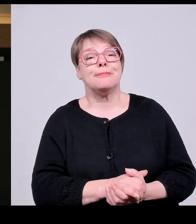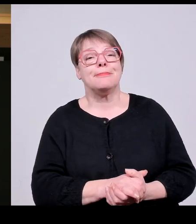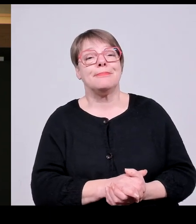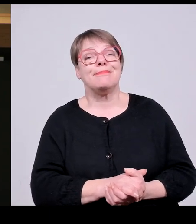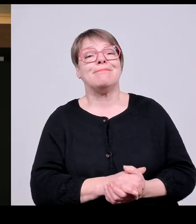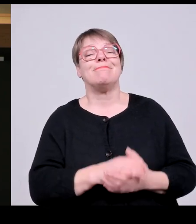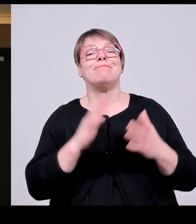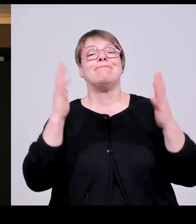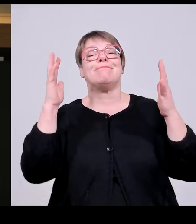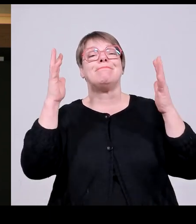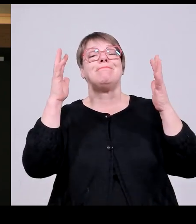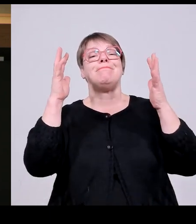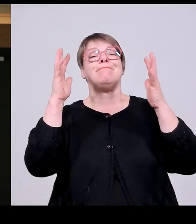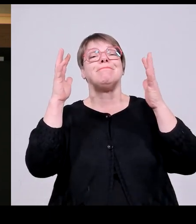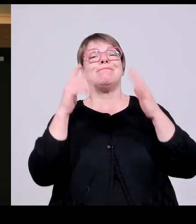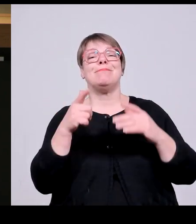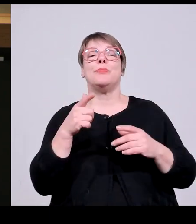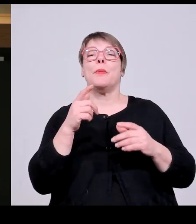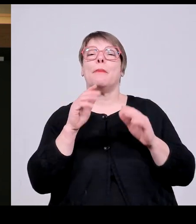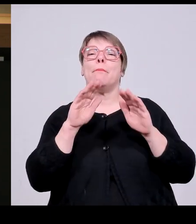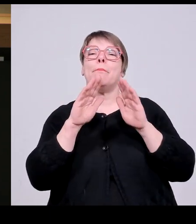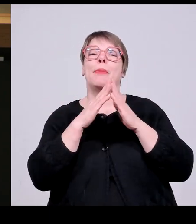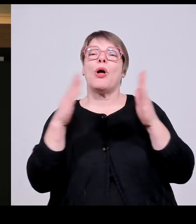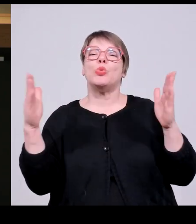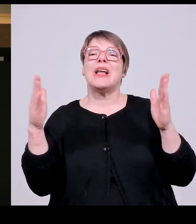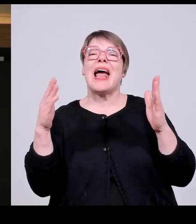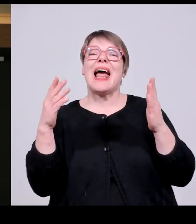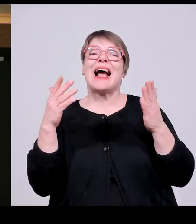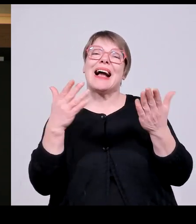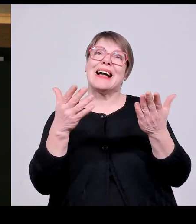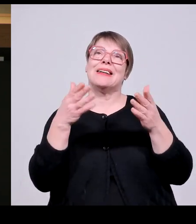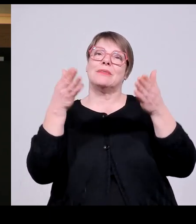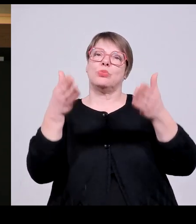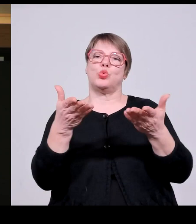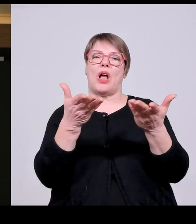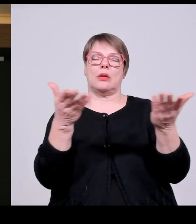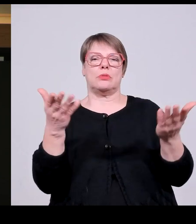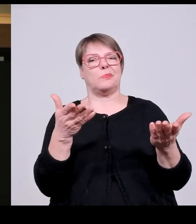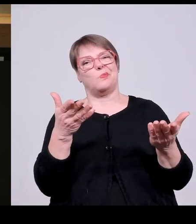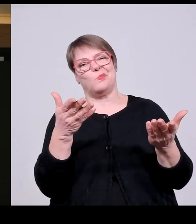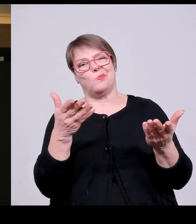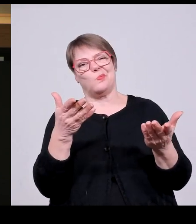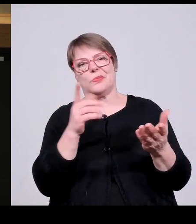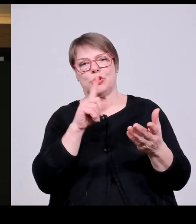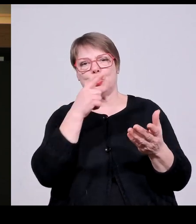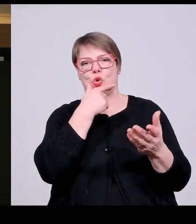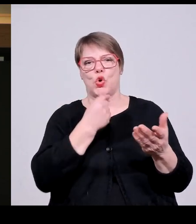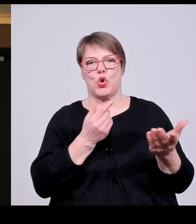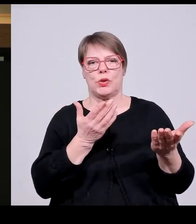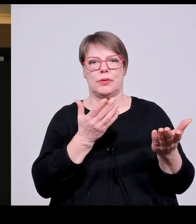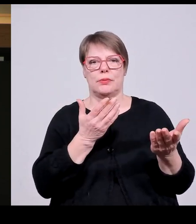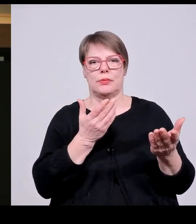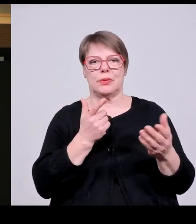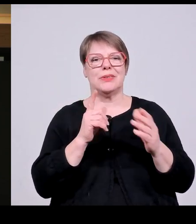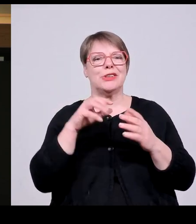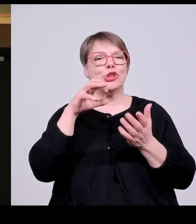Wenn wir uns die Stadtteilbibliotheken anschauen, gab es 1991 230 Stück. Momentan haben wir